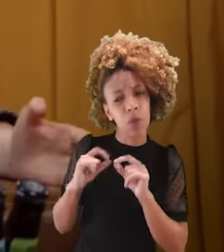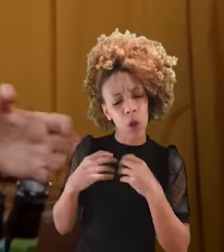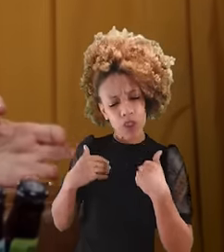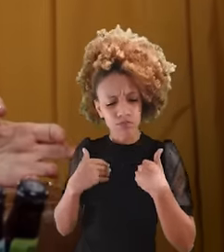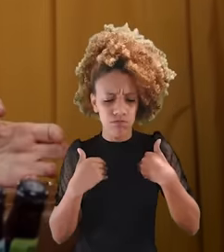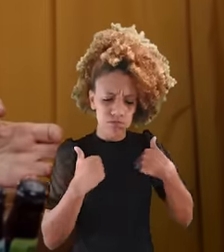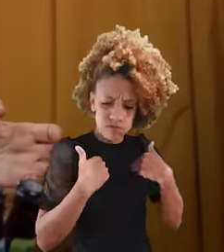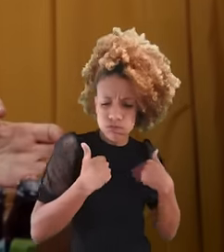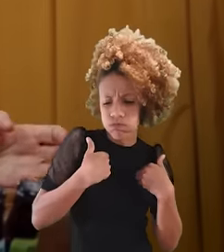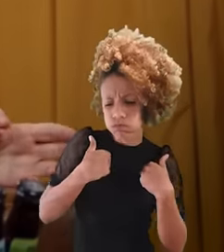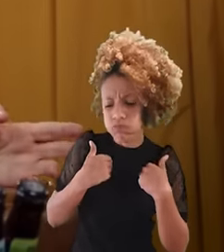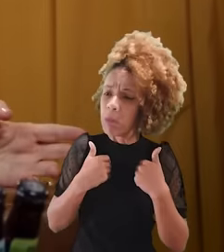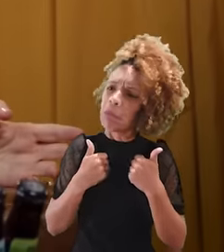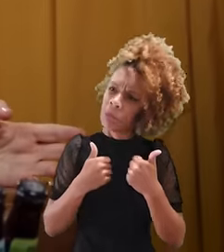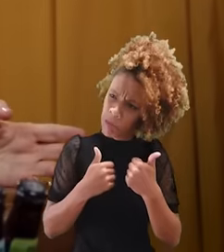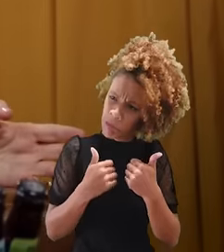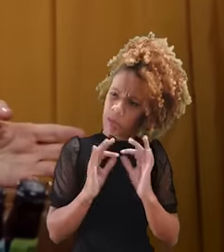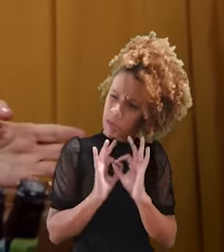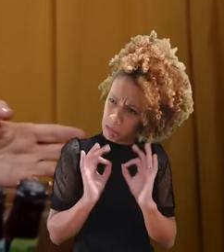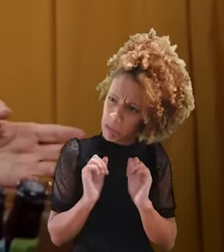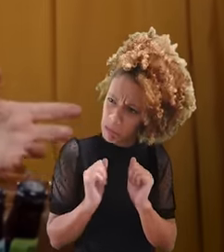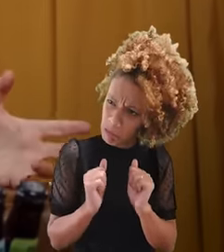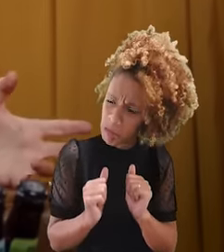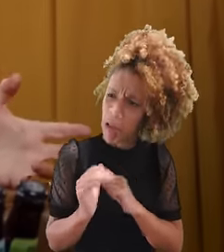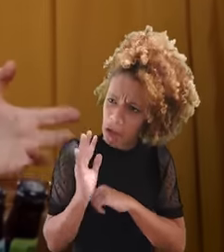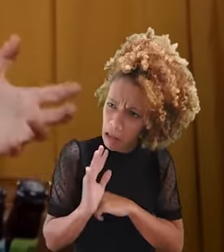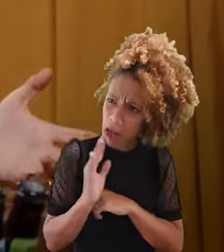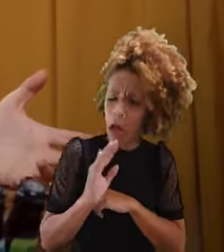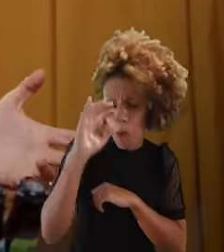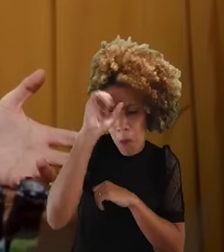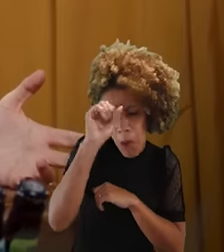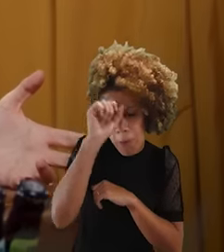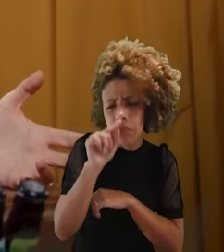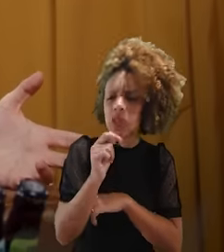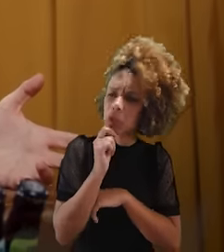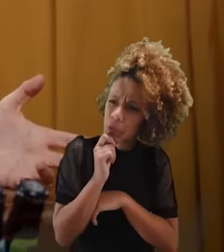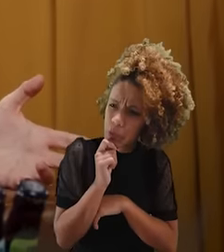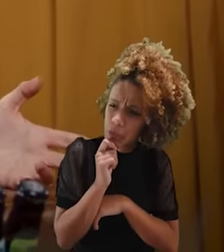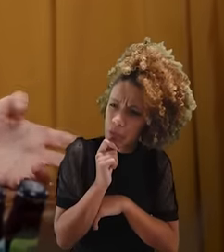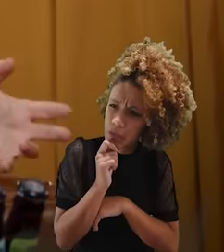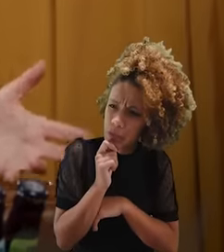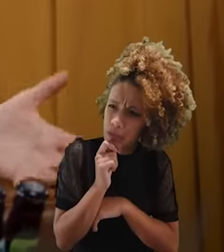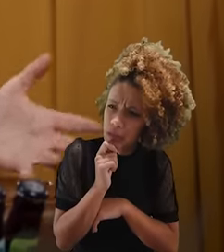que você faz que é muito elegante isso é bacana eu aprendi com isso eh teve umas coisas bacanas